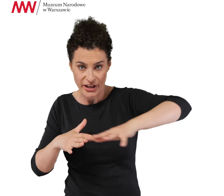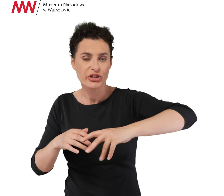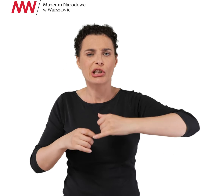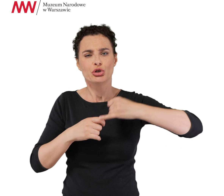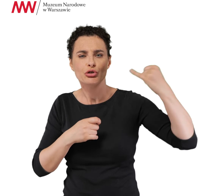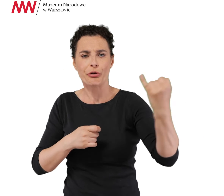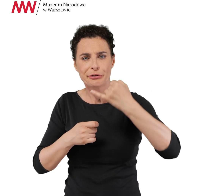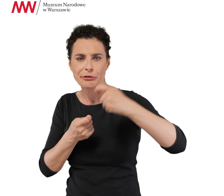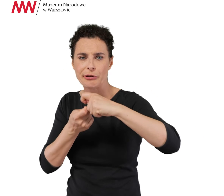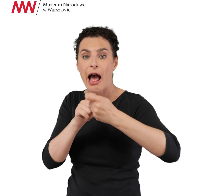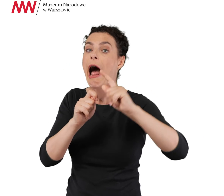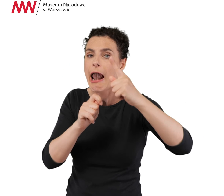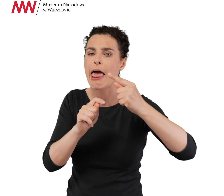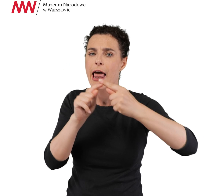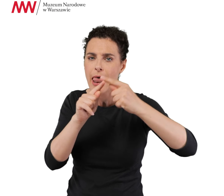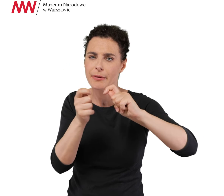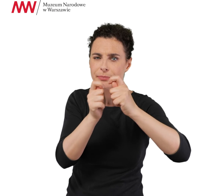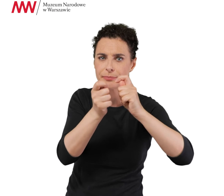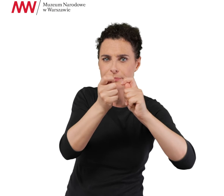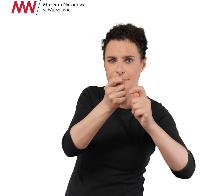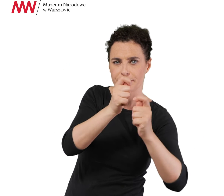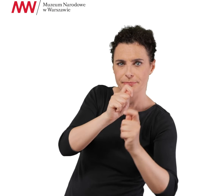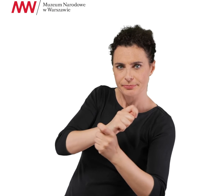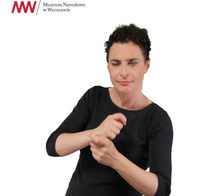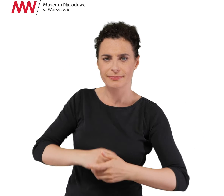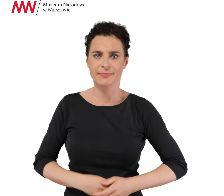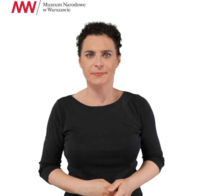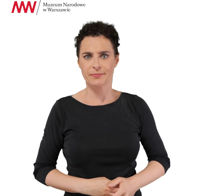ze zmieniającymi się stale elementami".